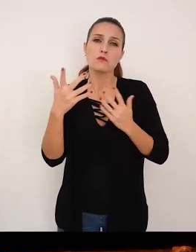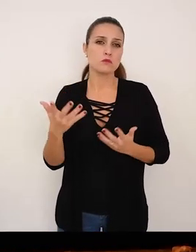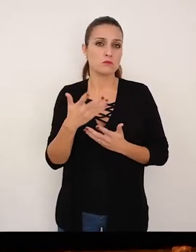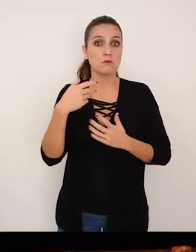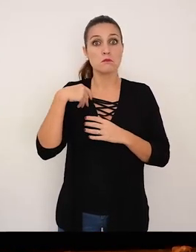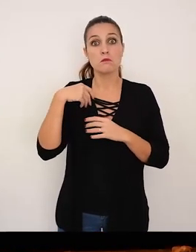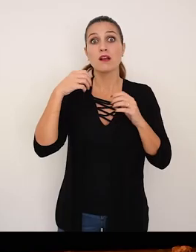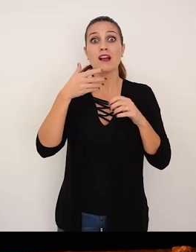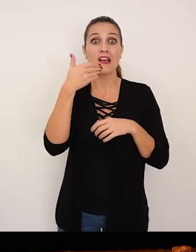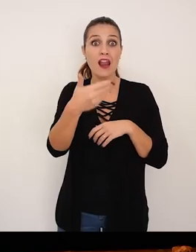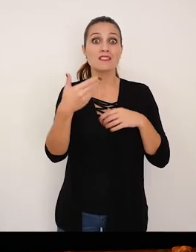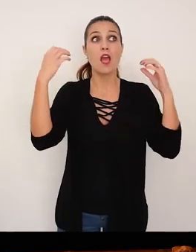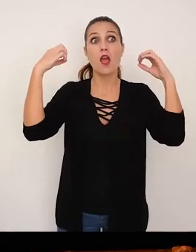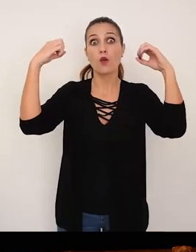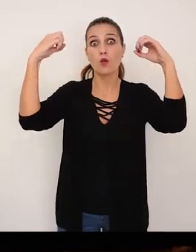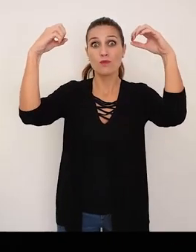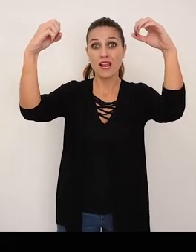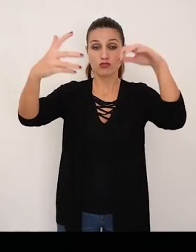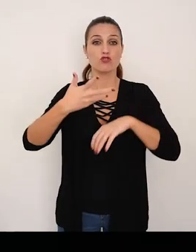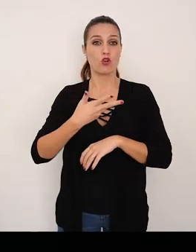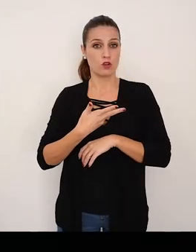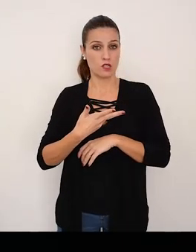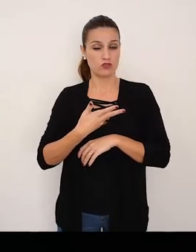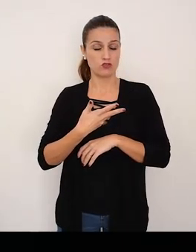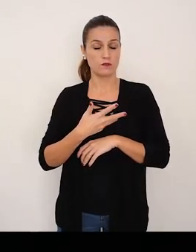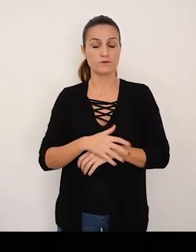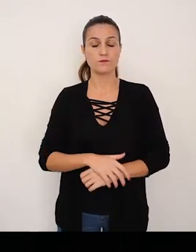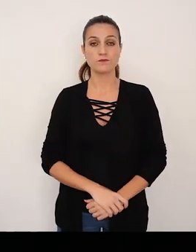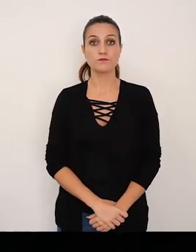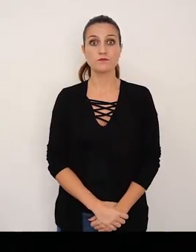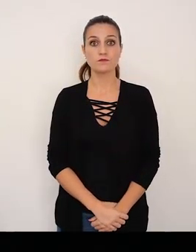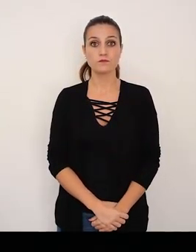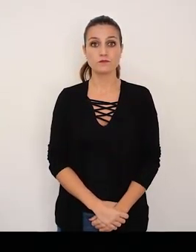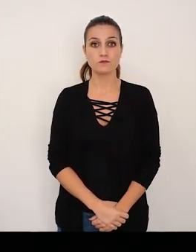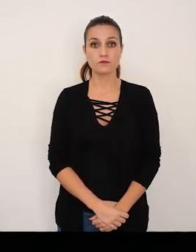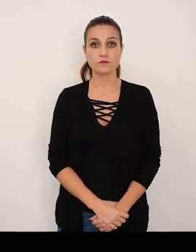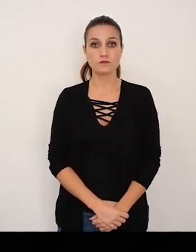grazie all’illuminazione presente per buona parte del tragitto.